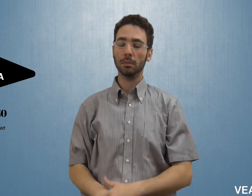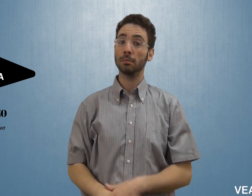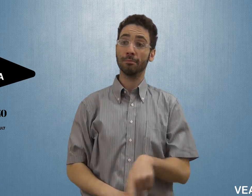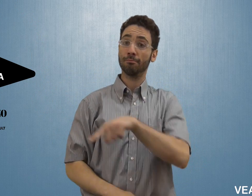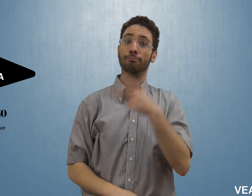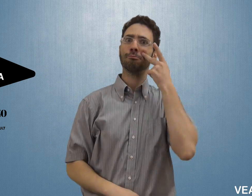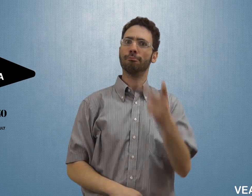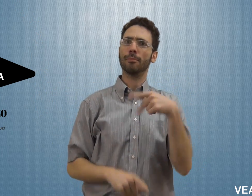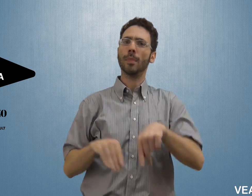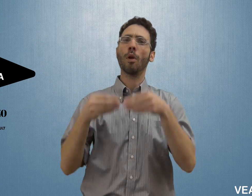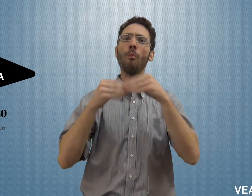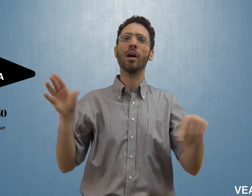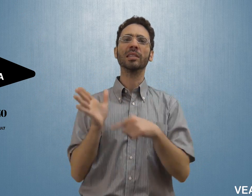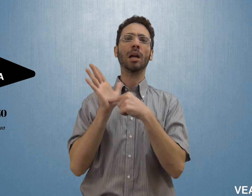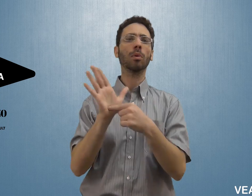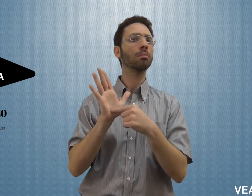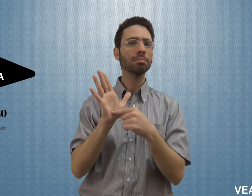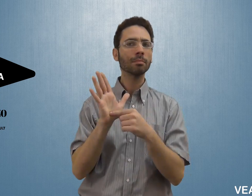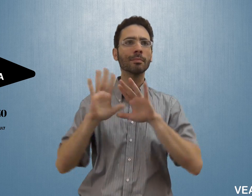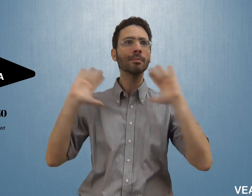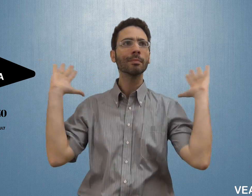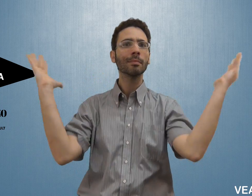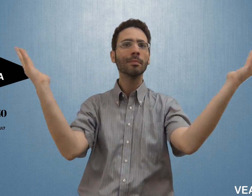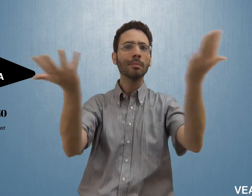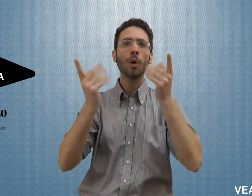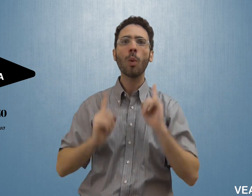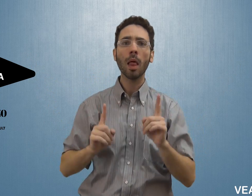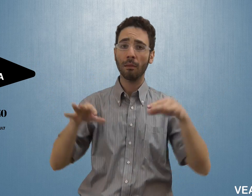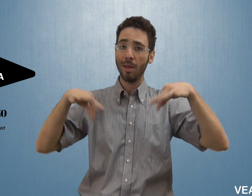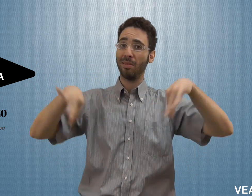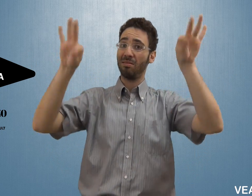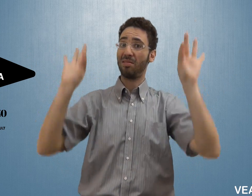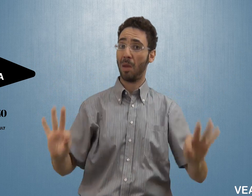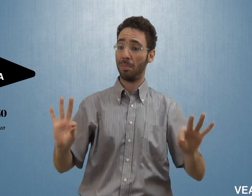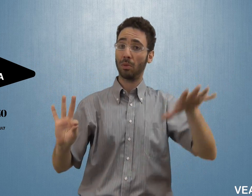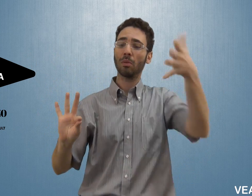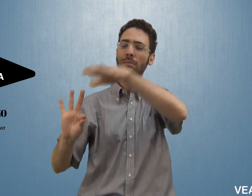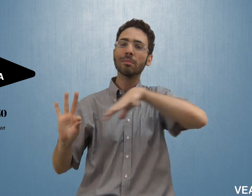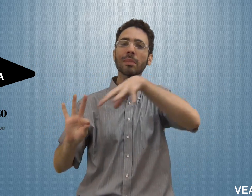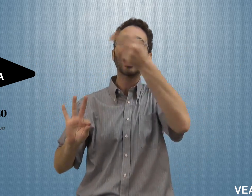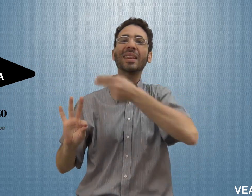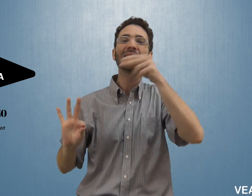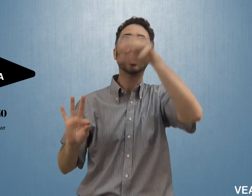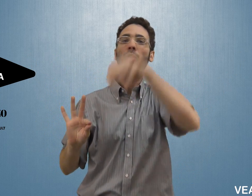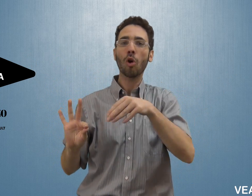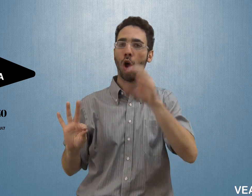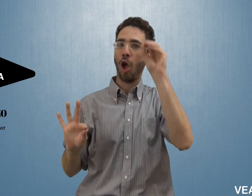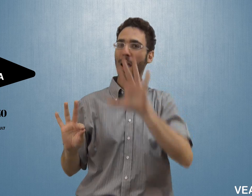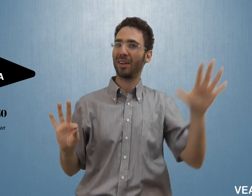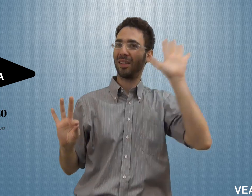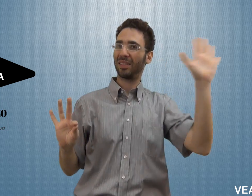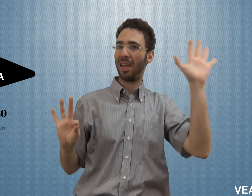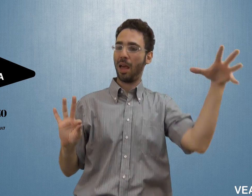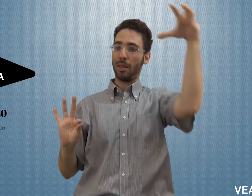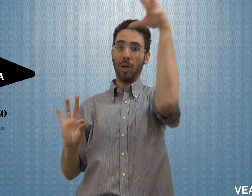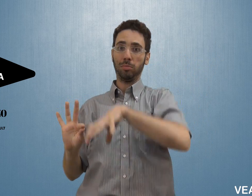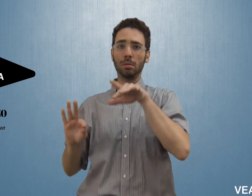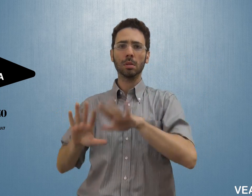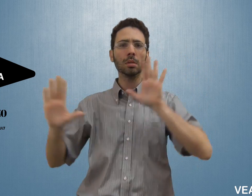con un tappeto stampato a motivo orientale